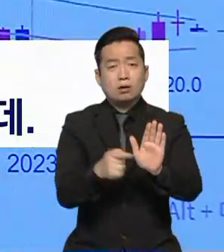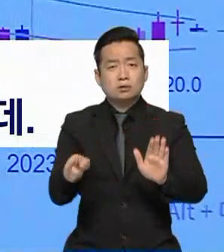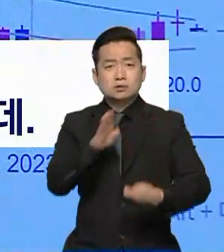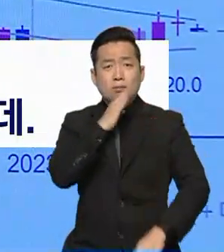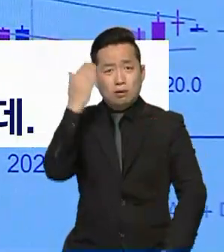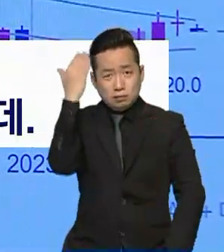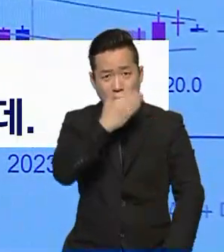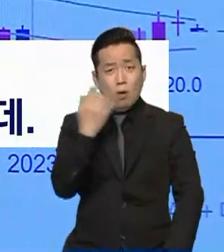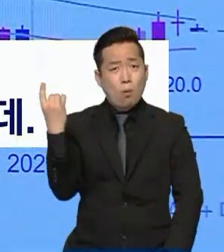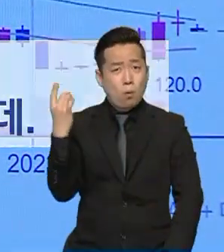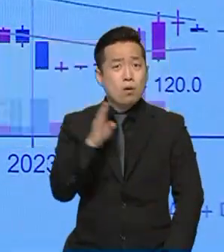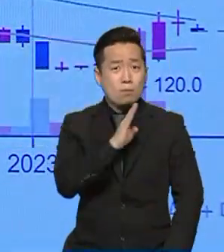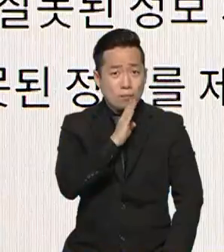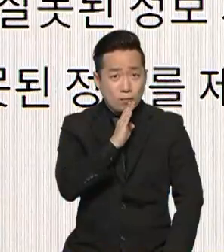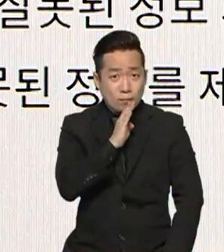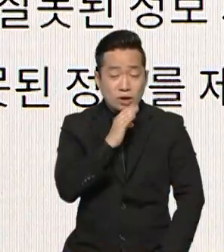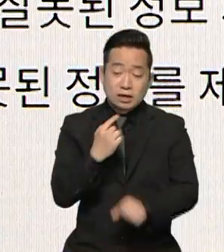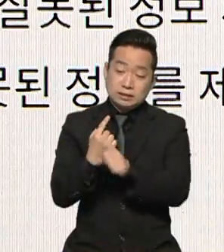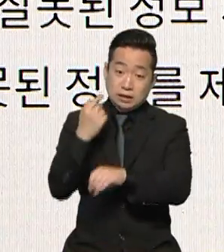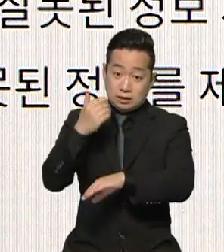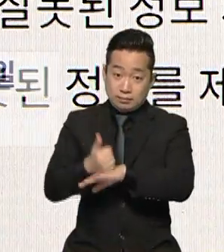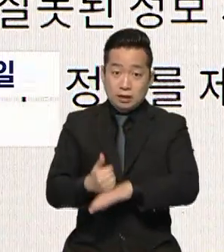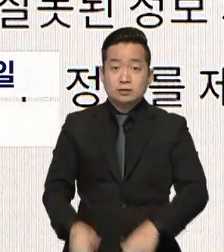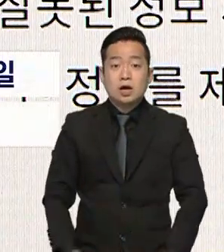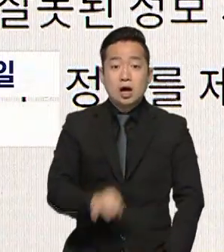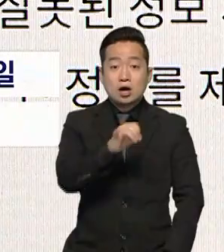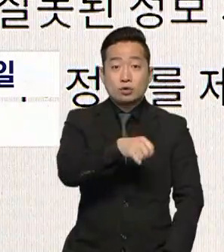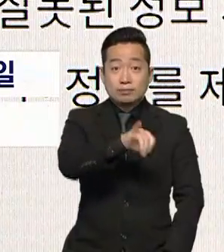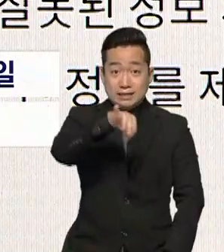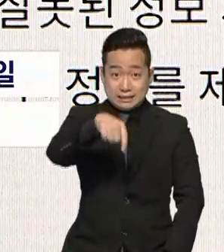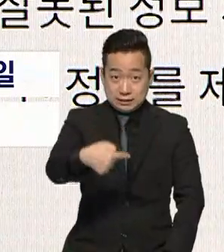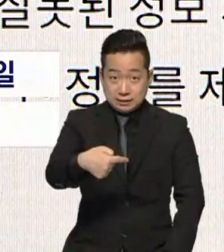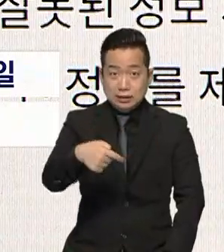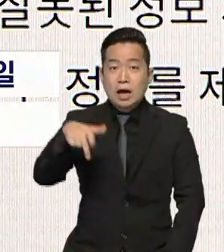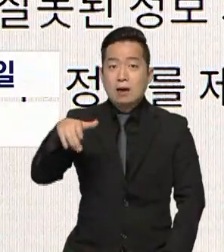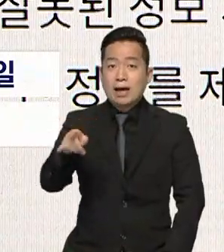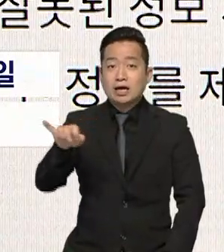(기자) 지난해 말 위믹스에 이어 페이코인까지 가상자산 업계의 유통량